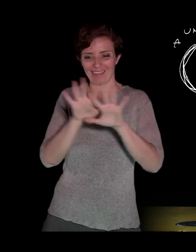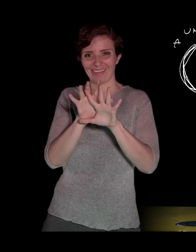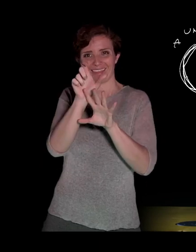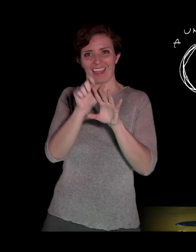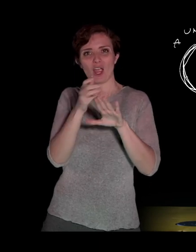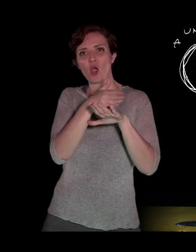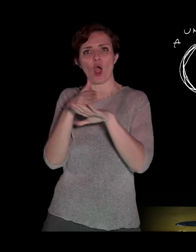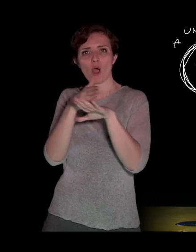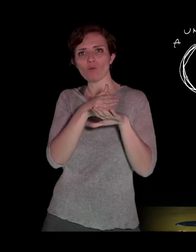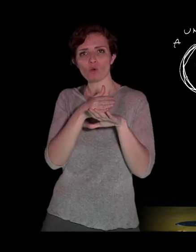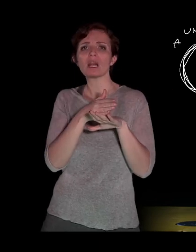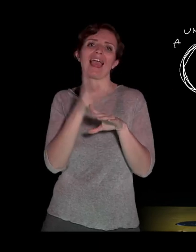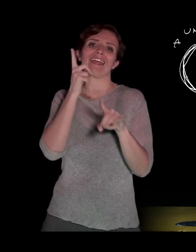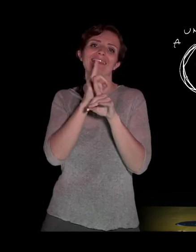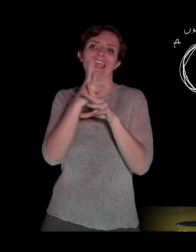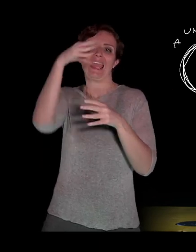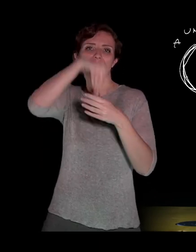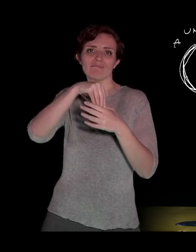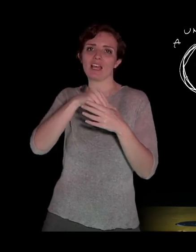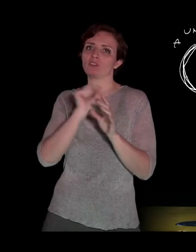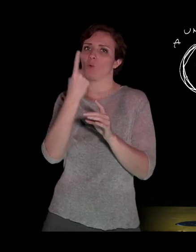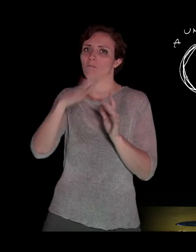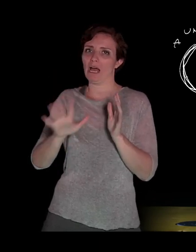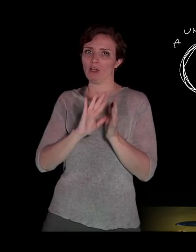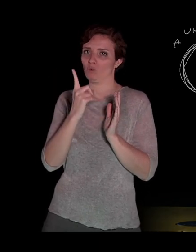dovranno essere inseriti nell'insieme unione una sola volta, come già detto.